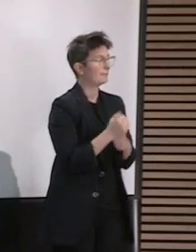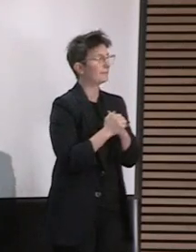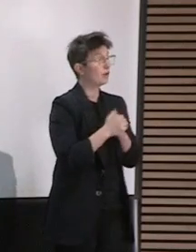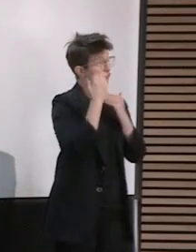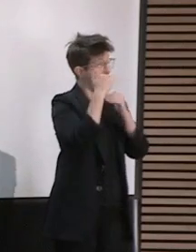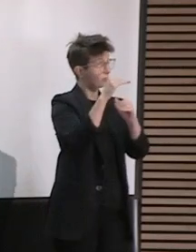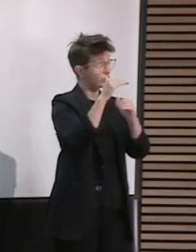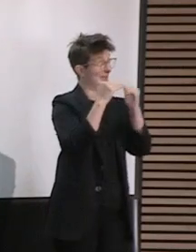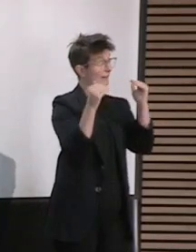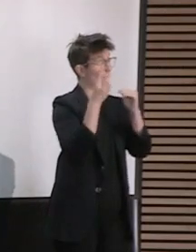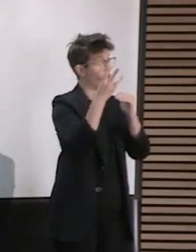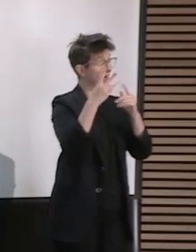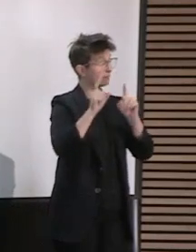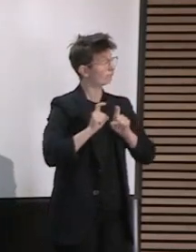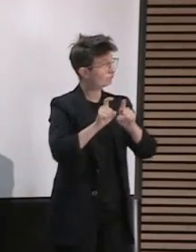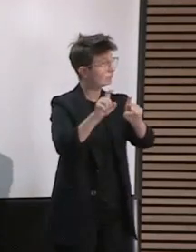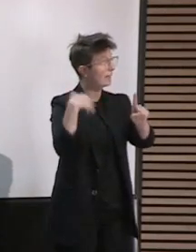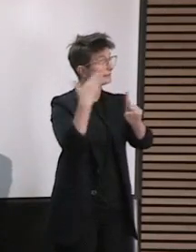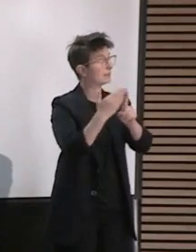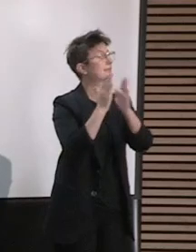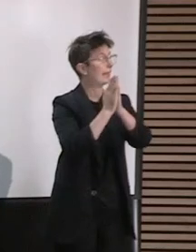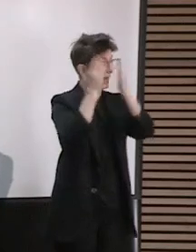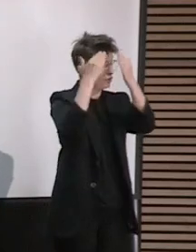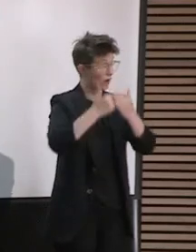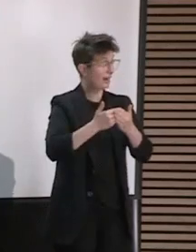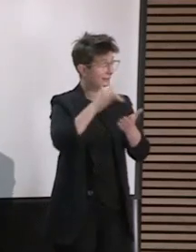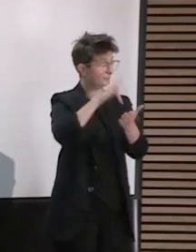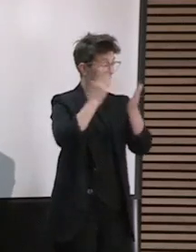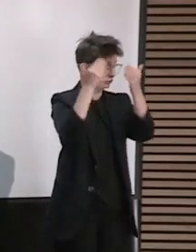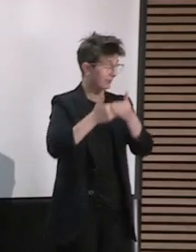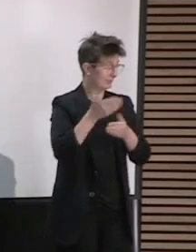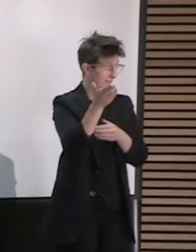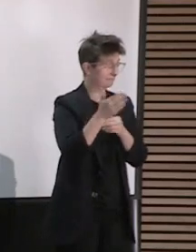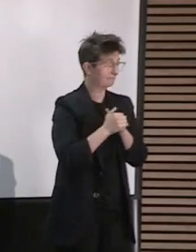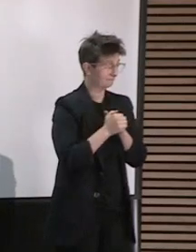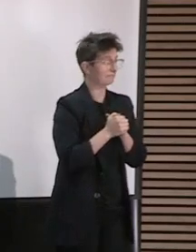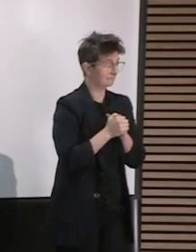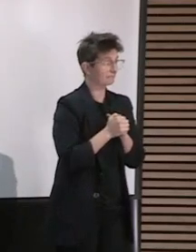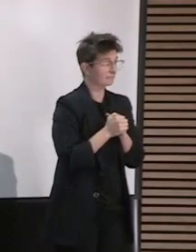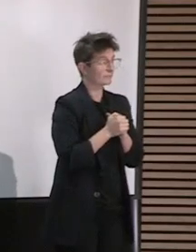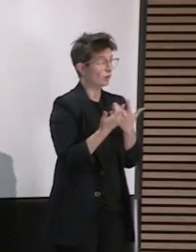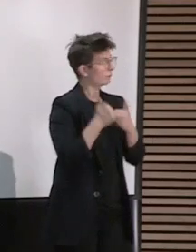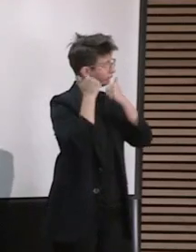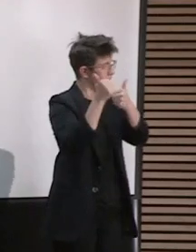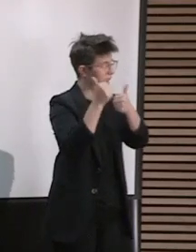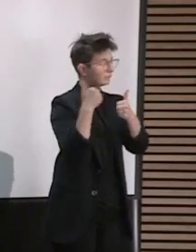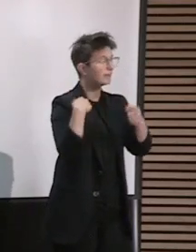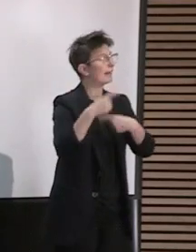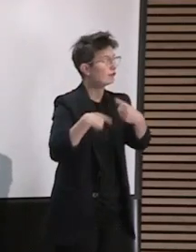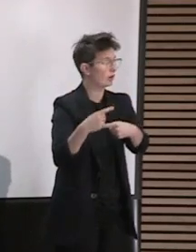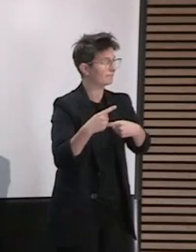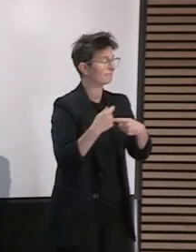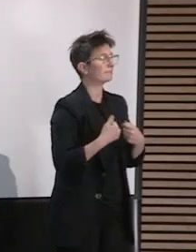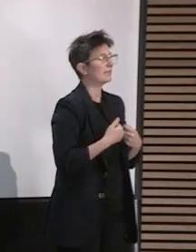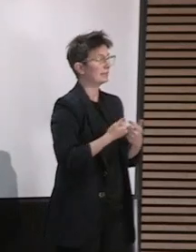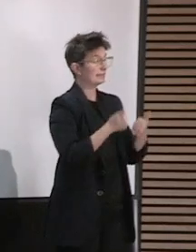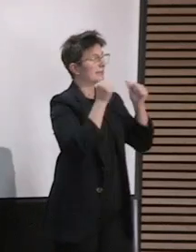engari, Tena koa, tangohia he